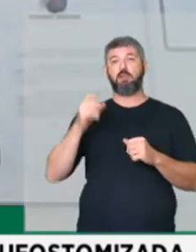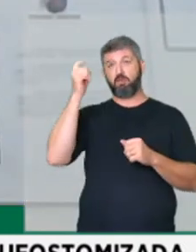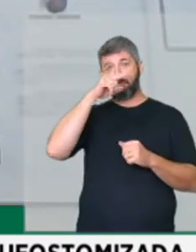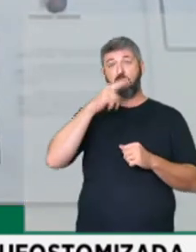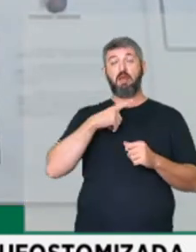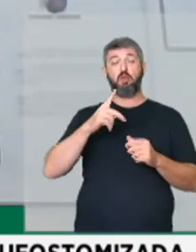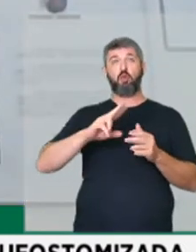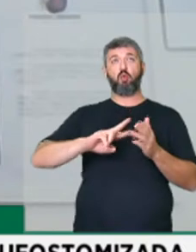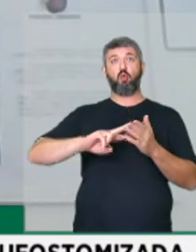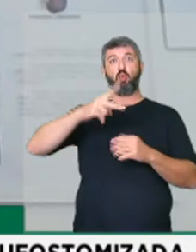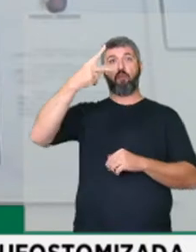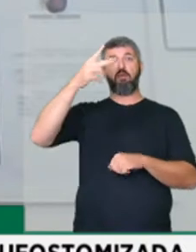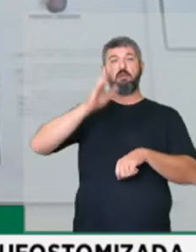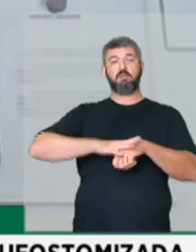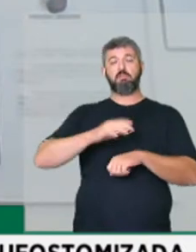ATENDI DEZENAS DE CRIANÇAS QUE ÀS VEZES INGEREM SODA